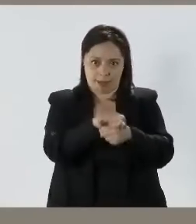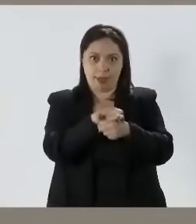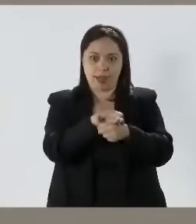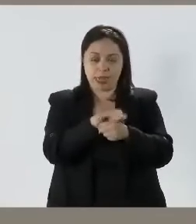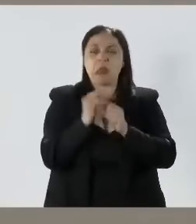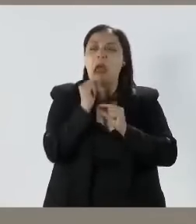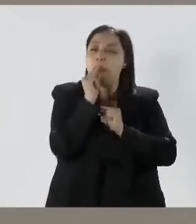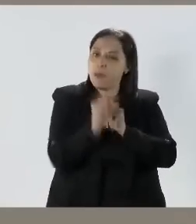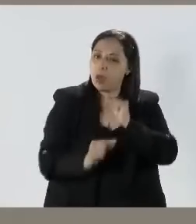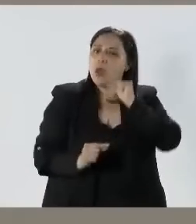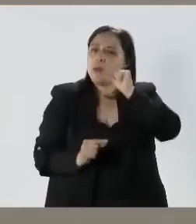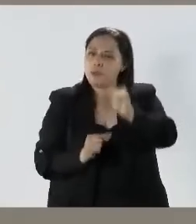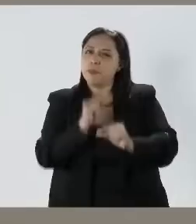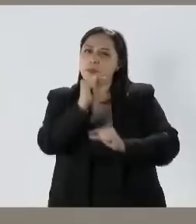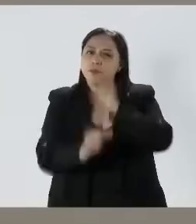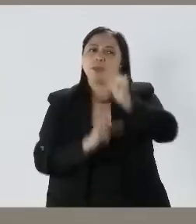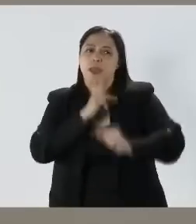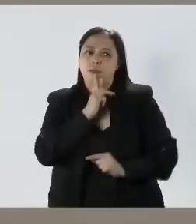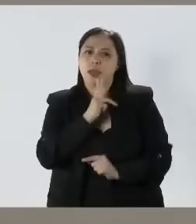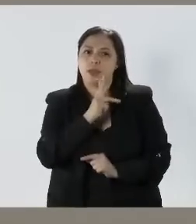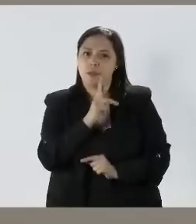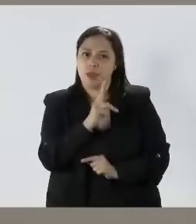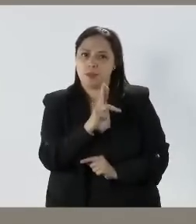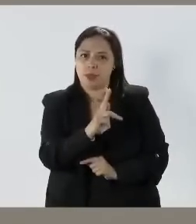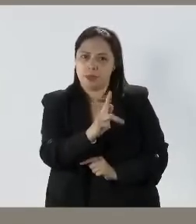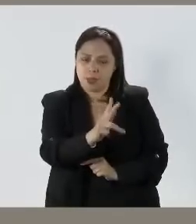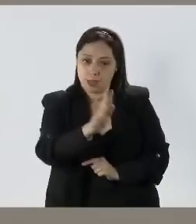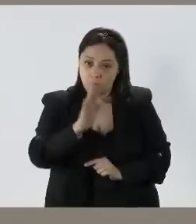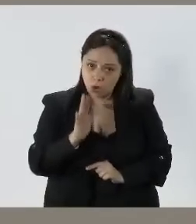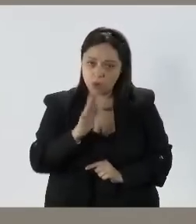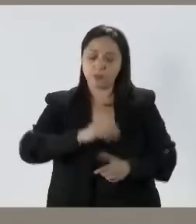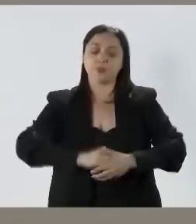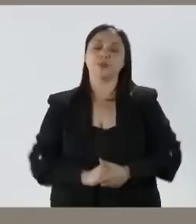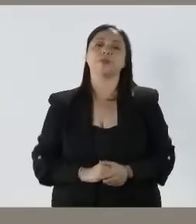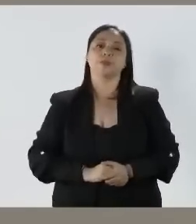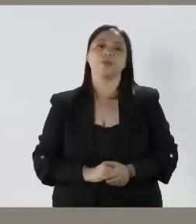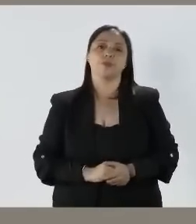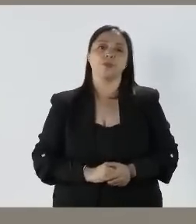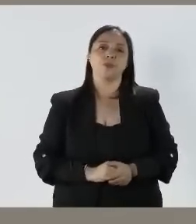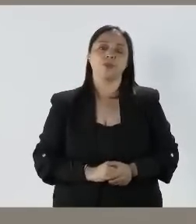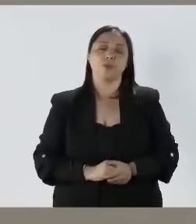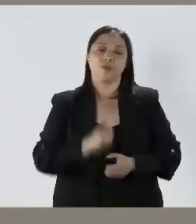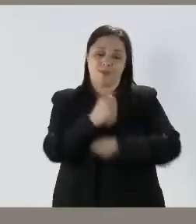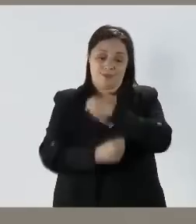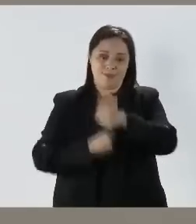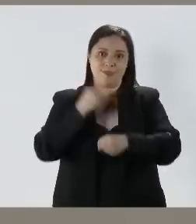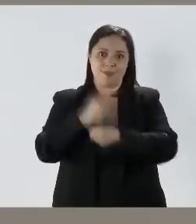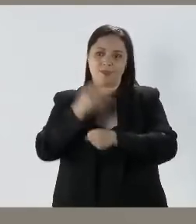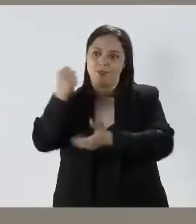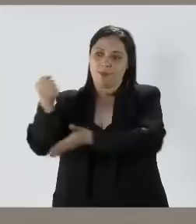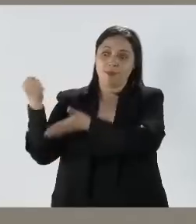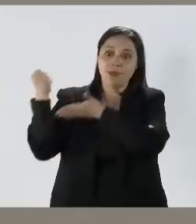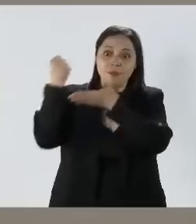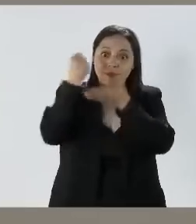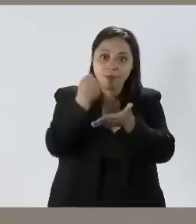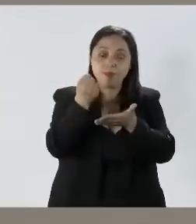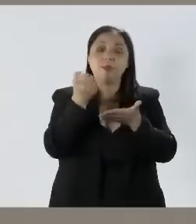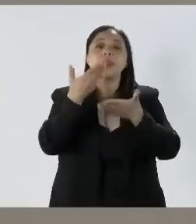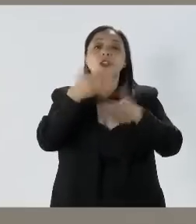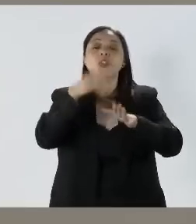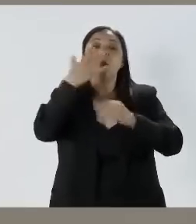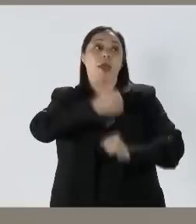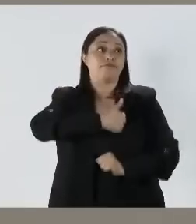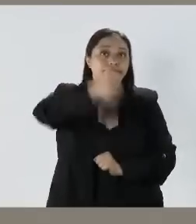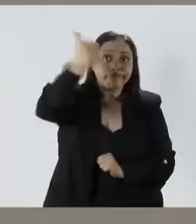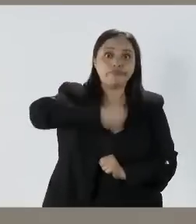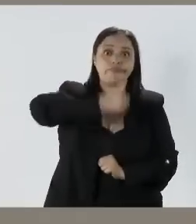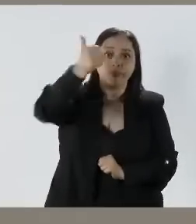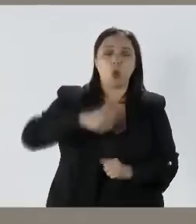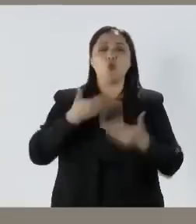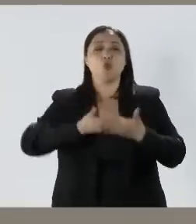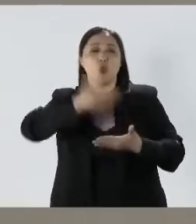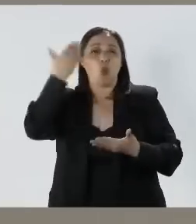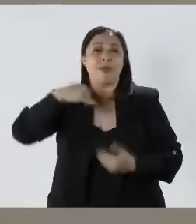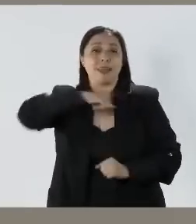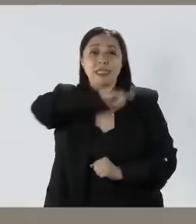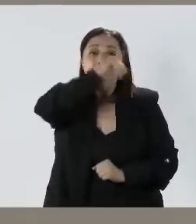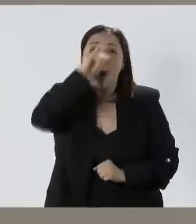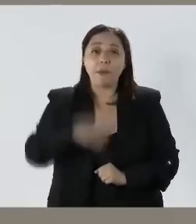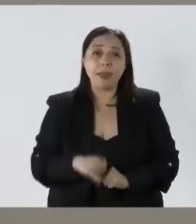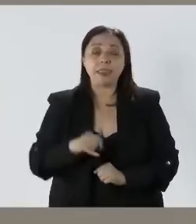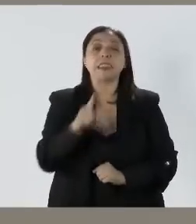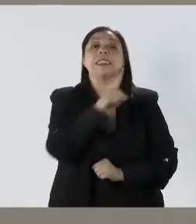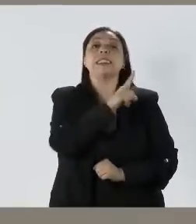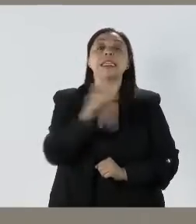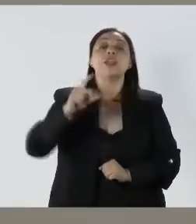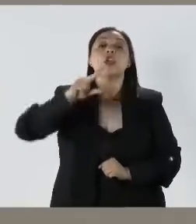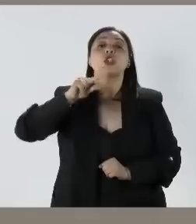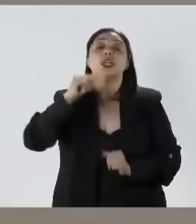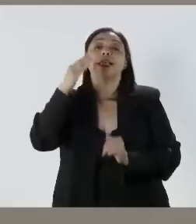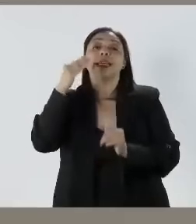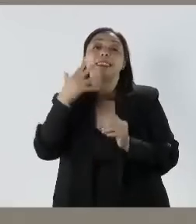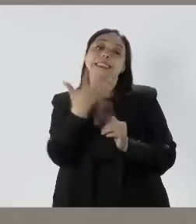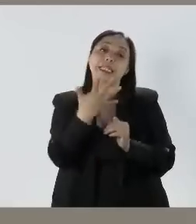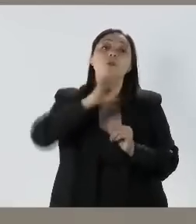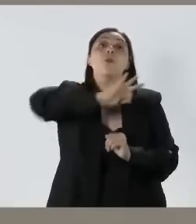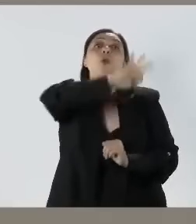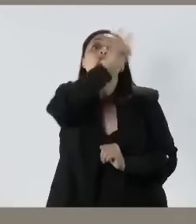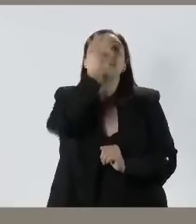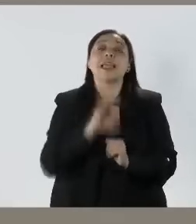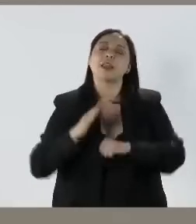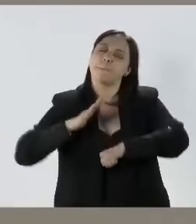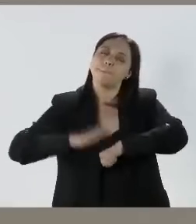resultados el presupuesto de este año en movilidad es histórico se incrementó un 185 por lo anterior